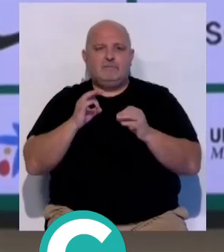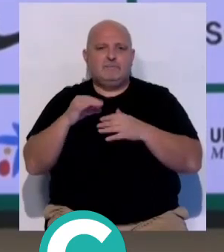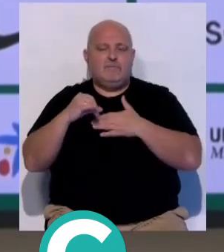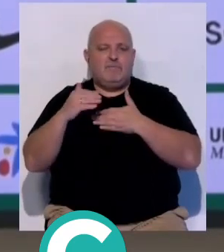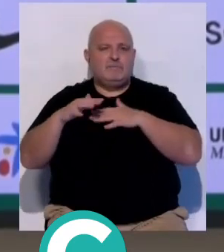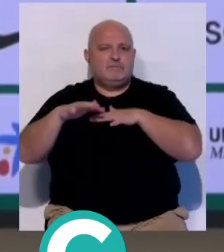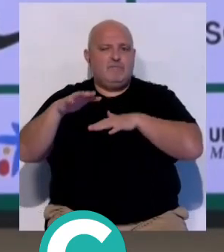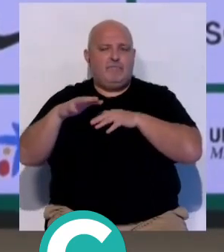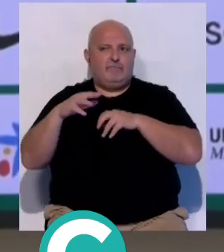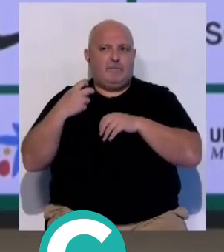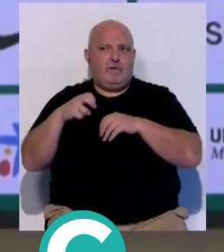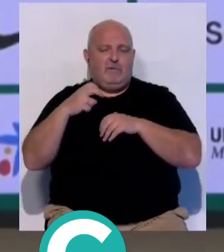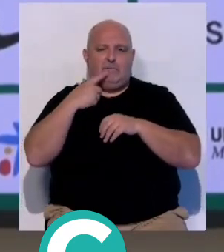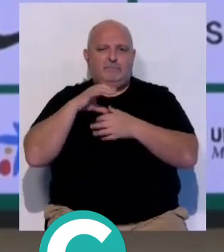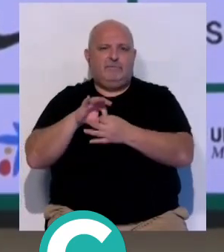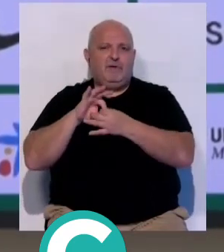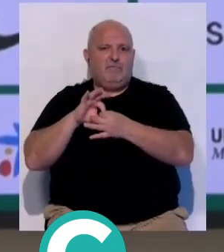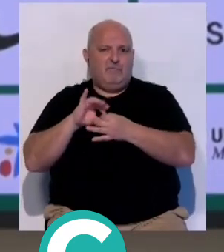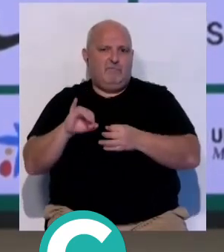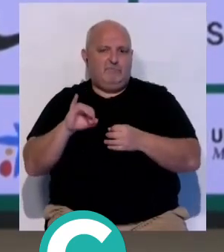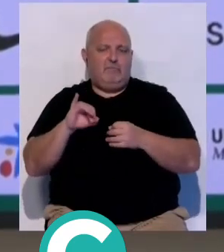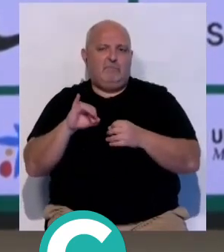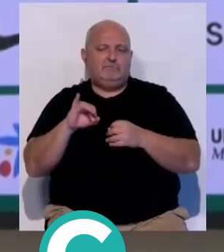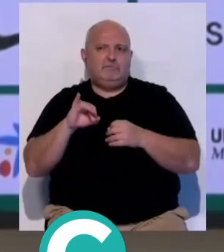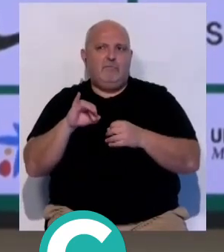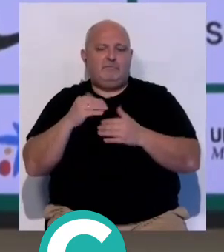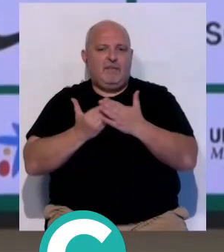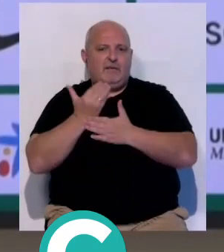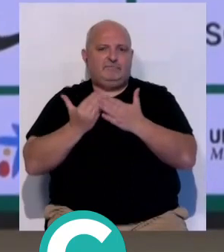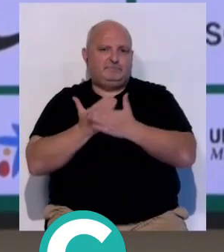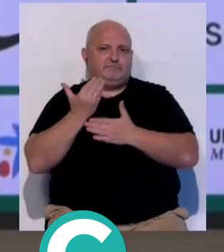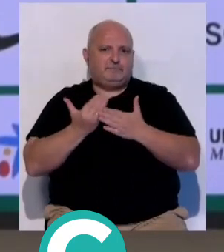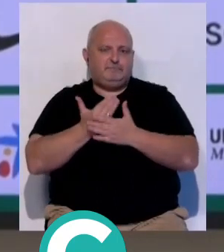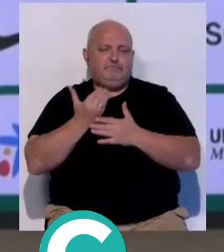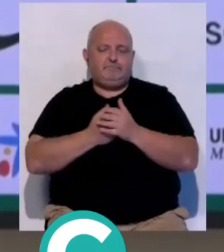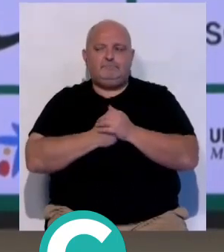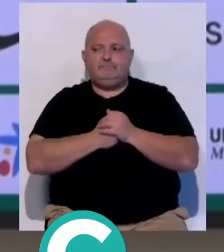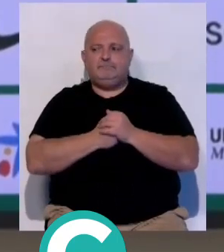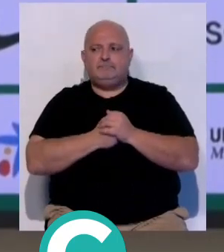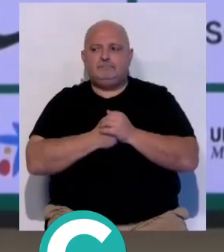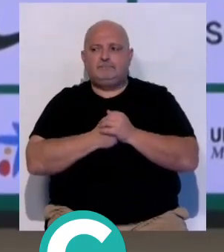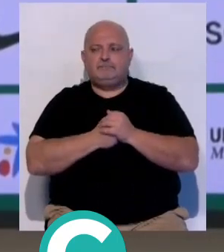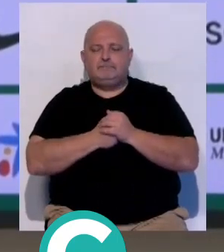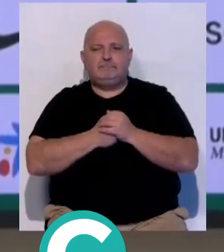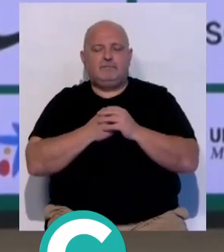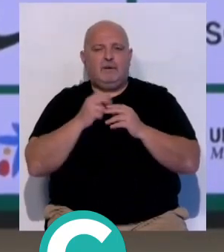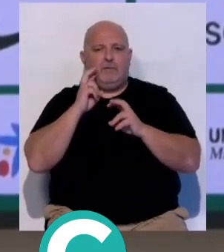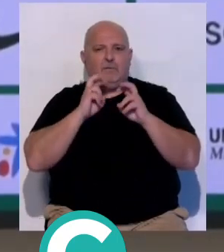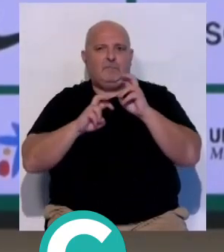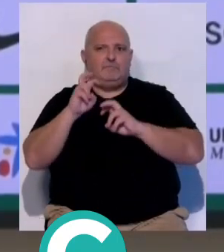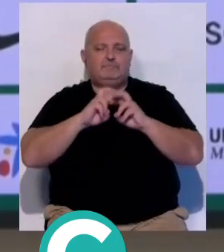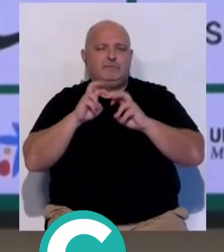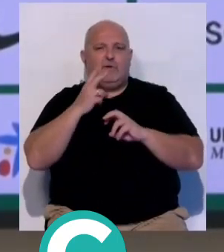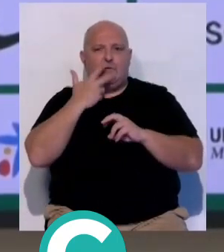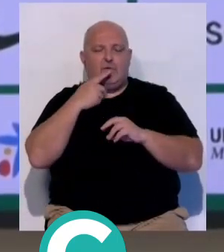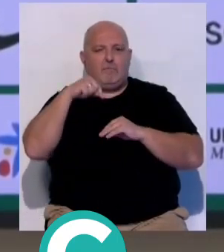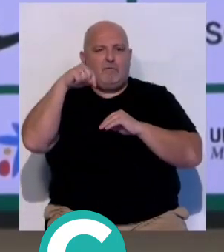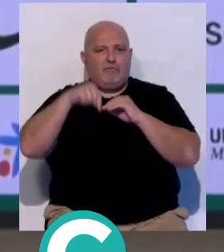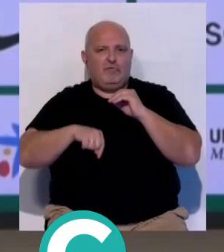los futbolistas tenemos un vínculo del día a día en el cual Tratamos de conocer en profundidad cada